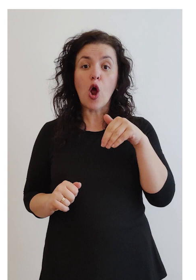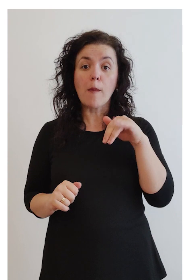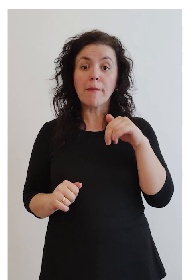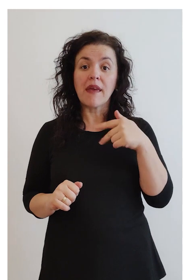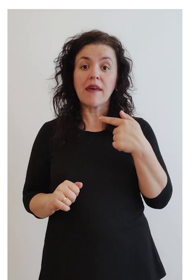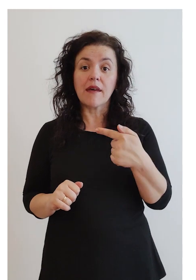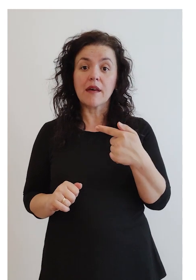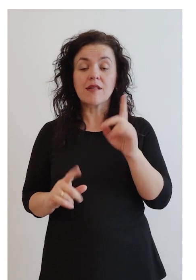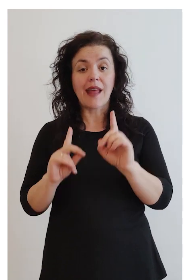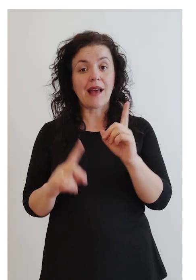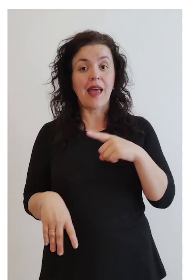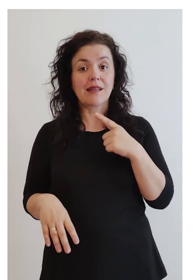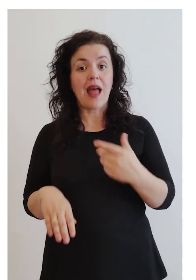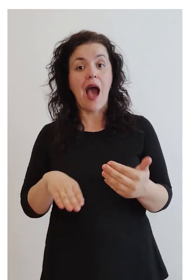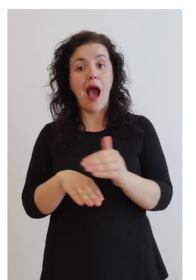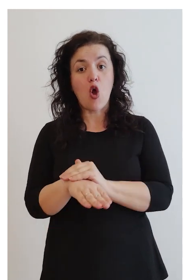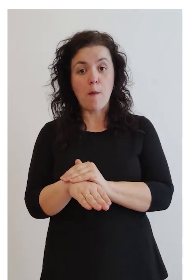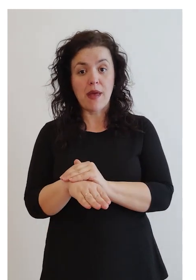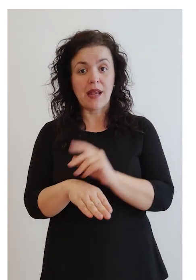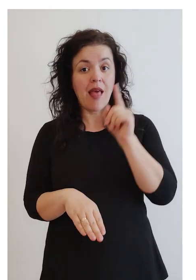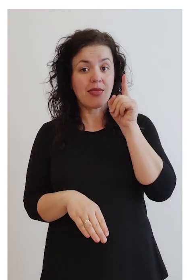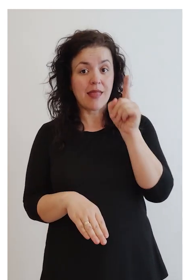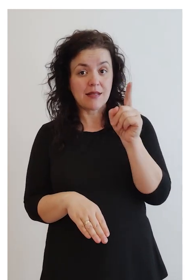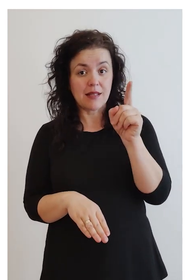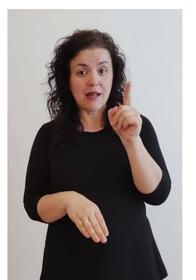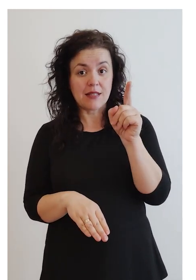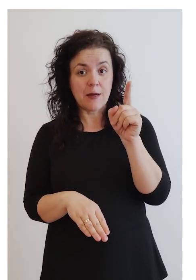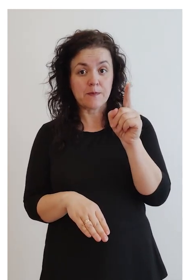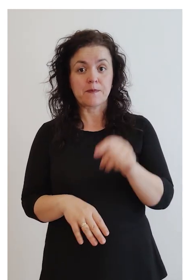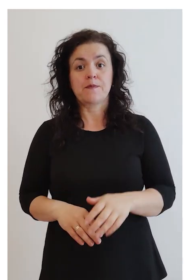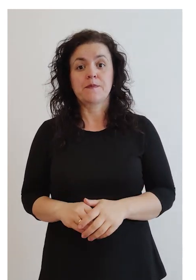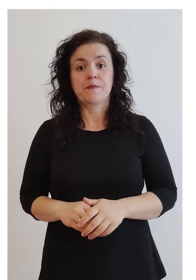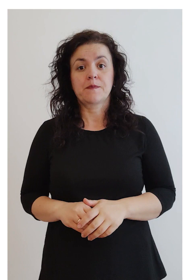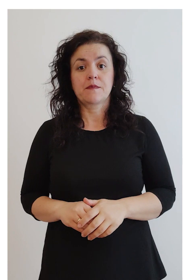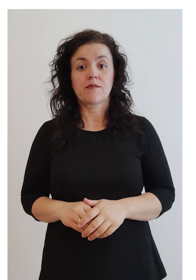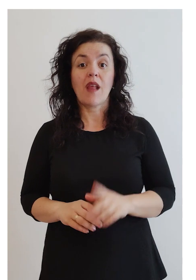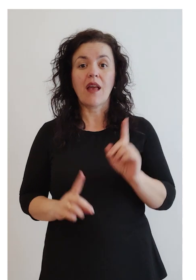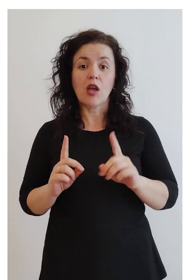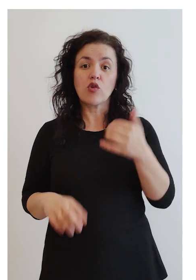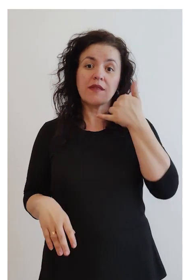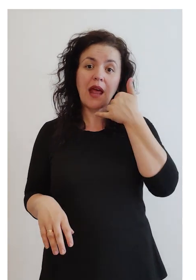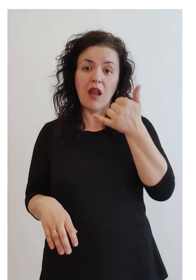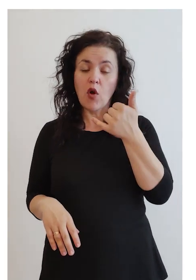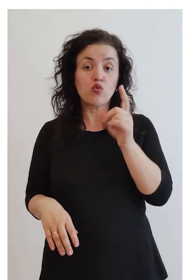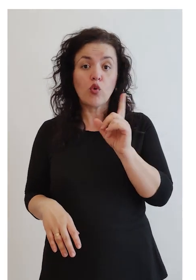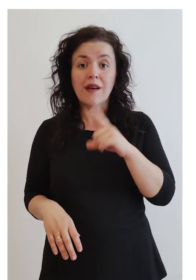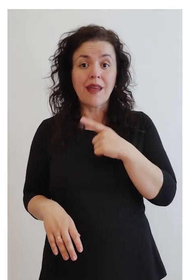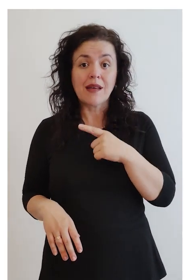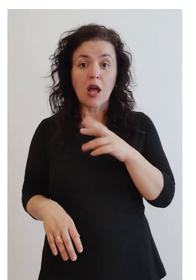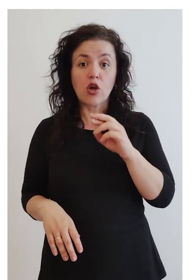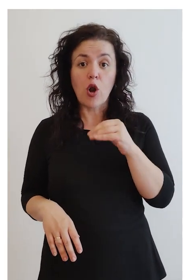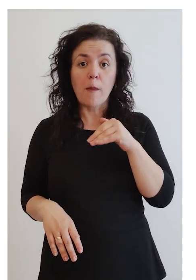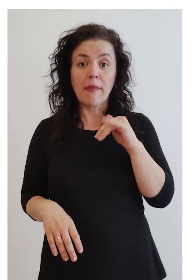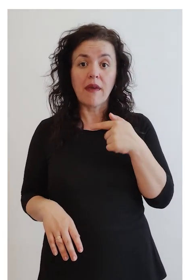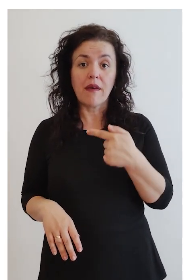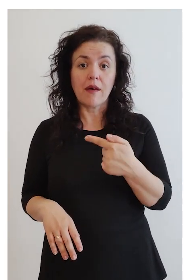Chiar și un telefon care nu este în roaming poate fi folosit pentru apeluri de urgență într-o rețea compatibilă.